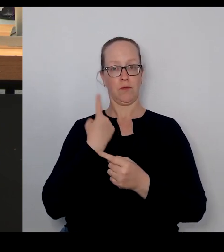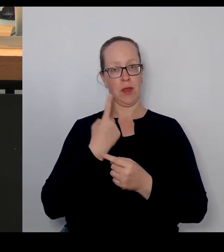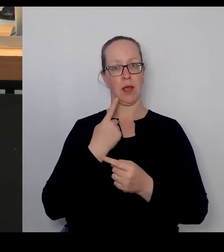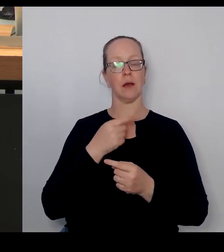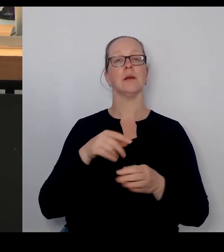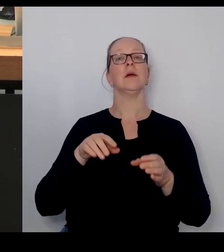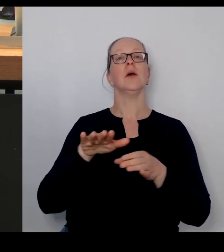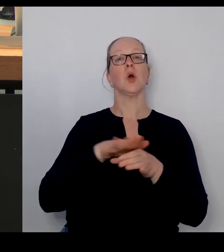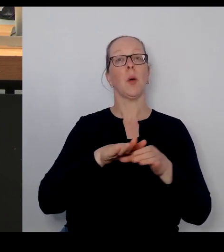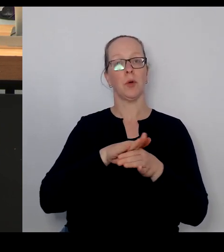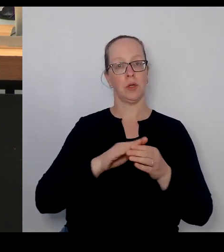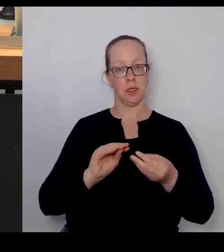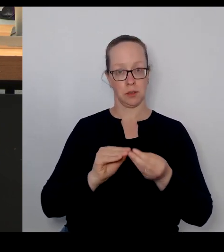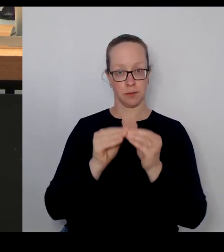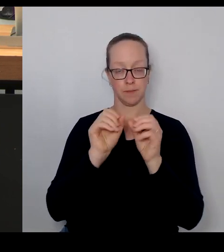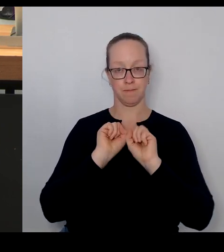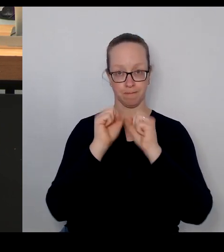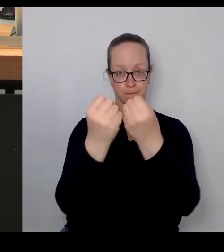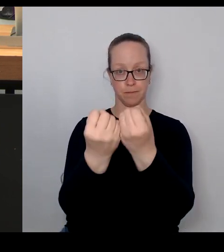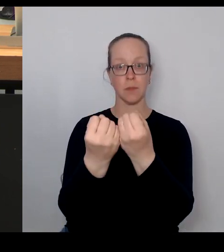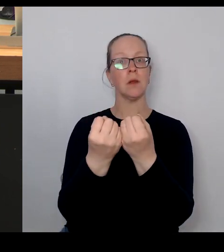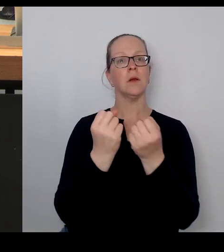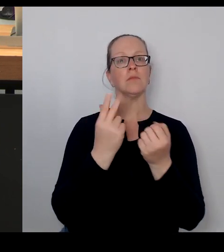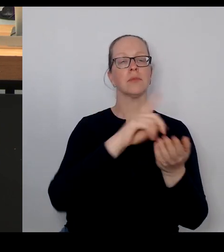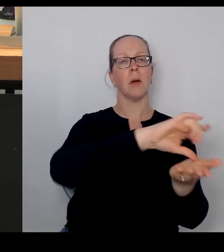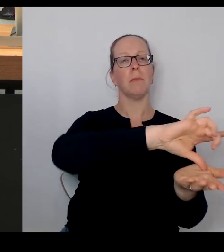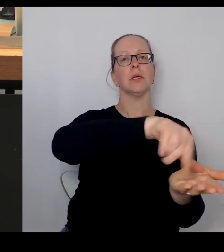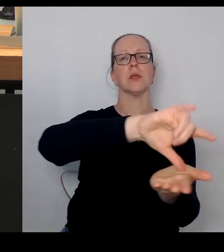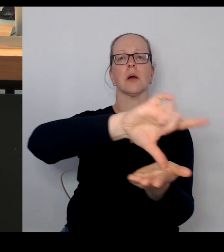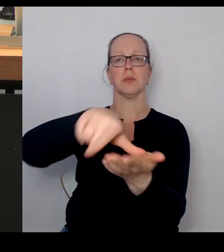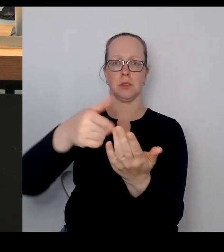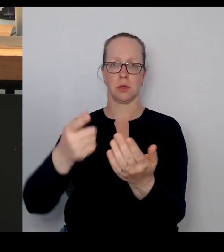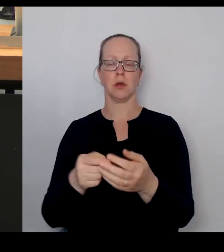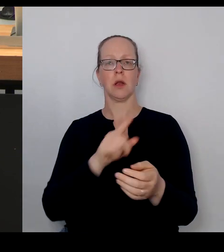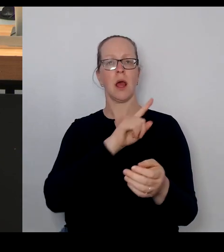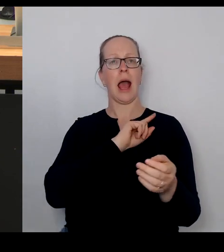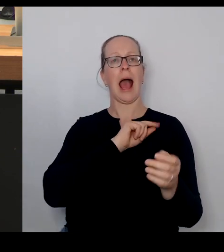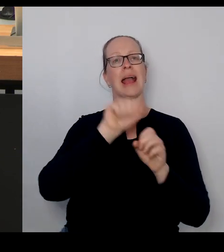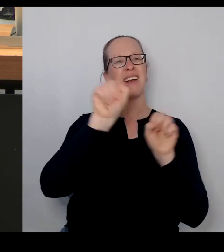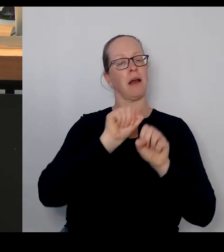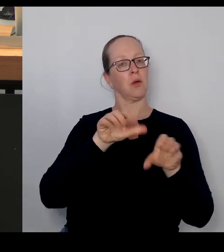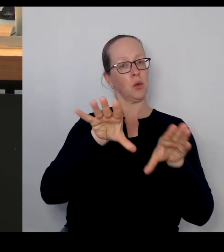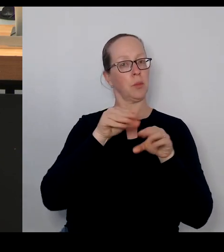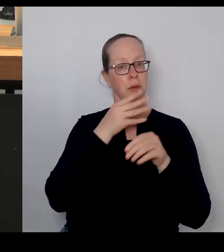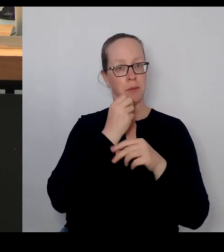Es gibt die Konzeption, den Landesbetrieb für Gebäudebewirtschaftung so aufzustellen, dass er für die Bezirke